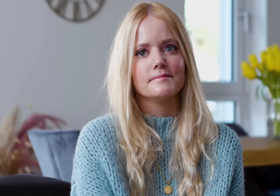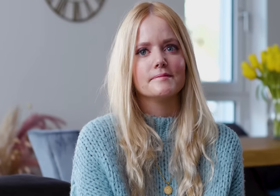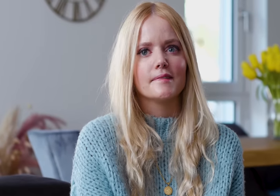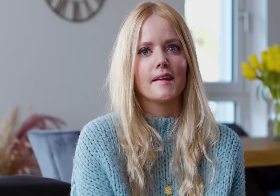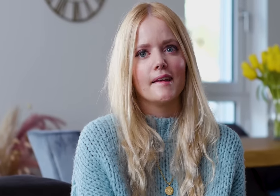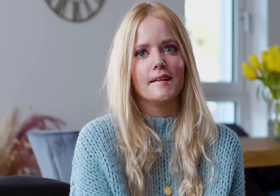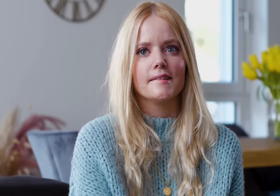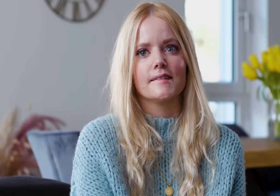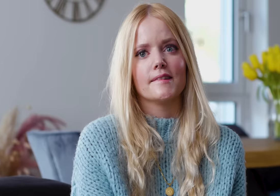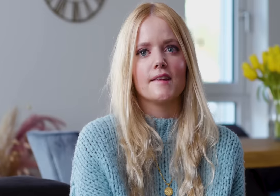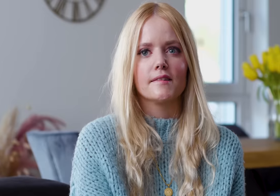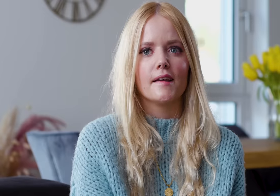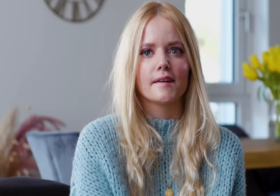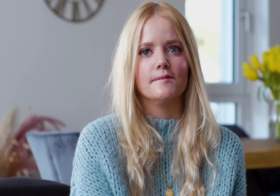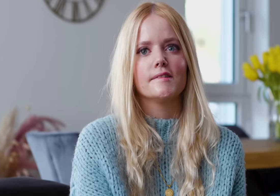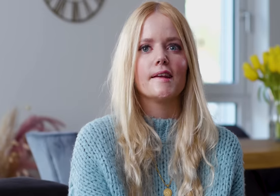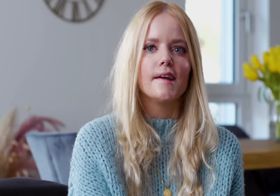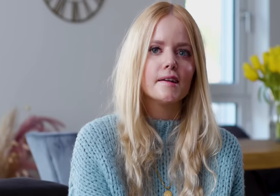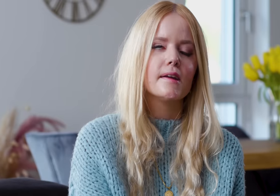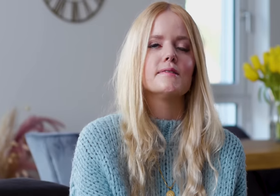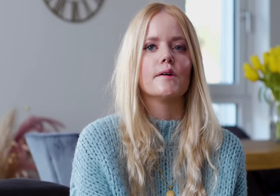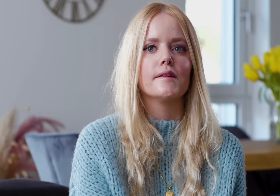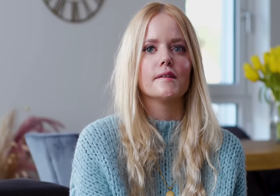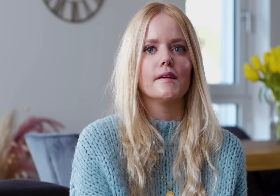(Traurige Musik) es ist das eingetreten, was nicht eintreten sollte.